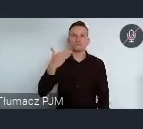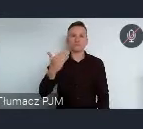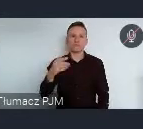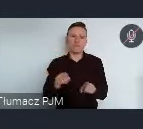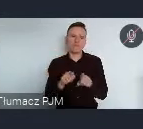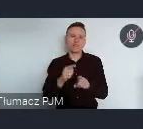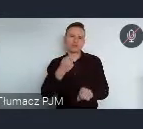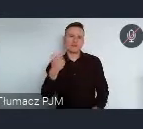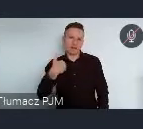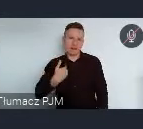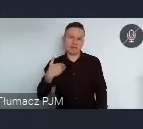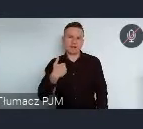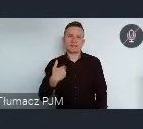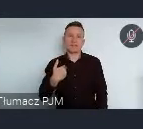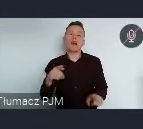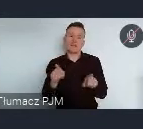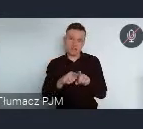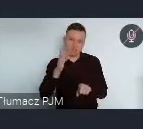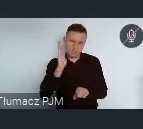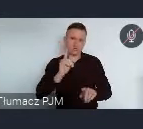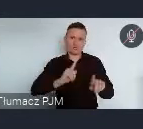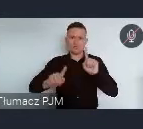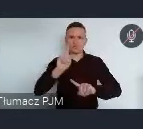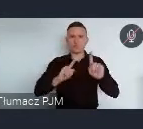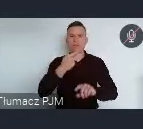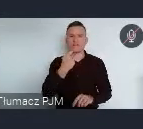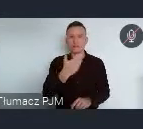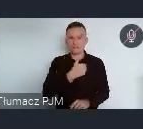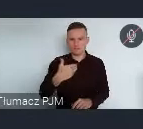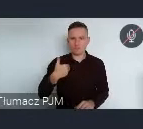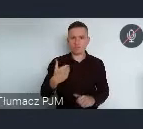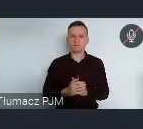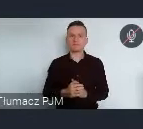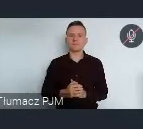i również z nałożonym głosem lektora w języku polskim, tłumaczenia oczywiście.